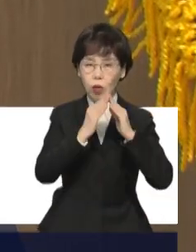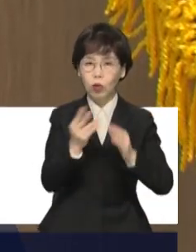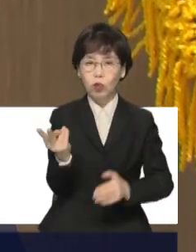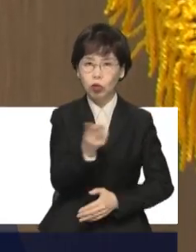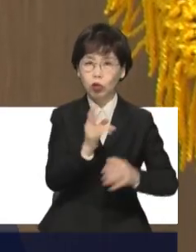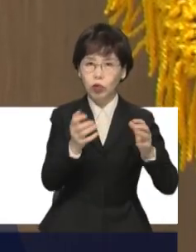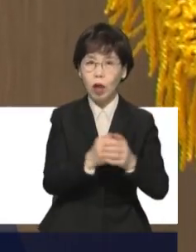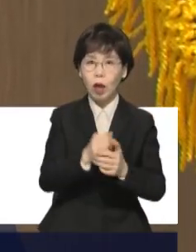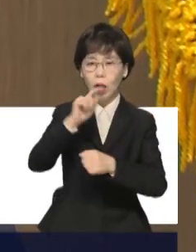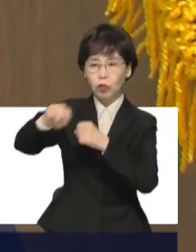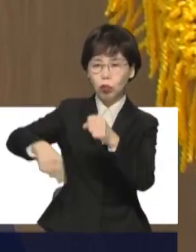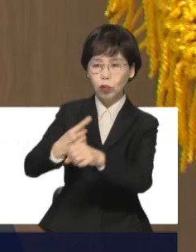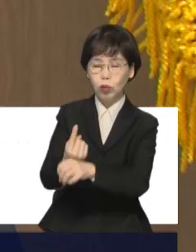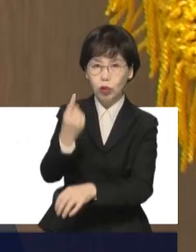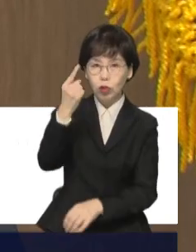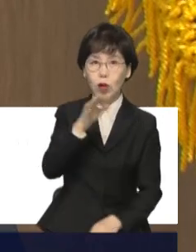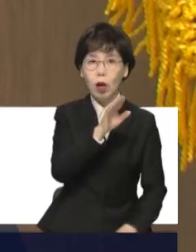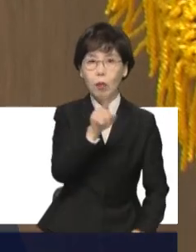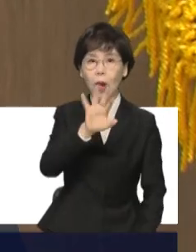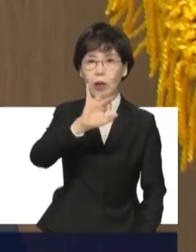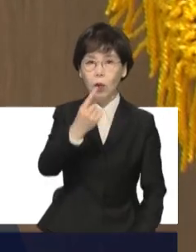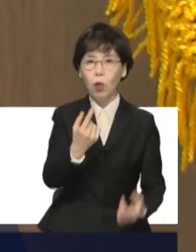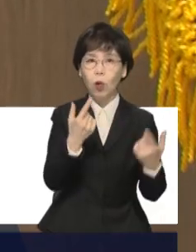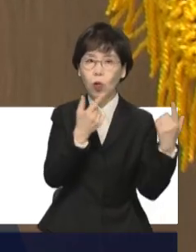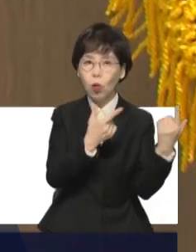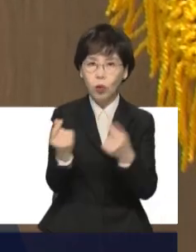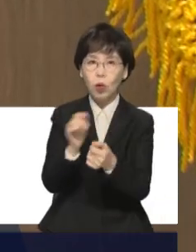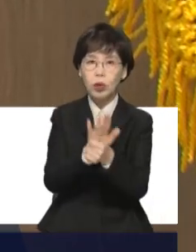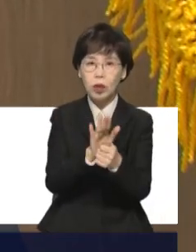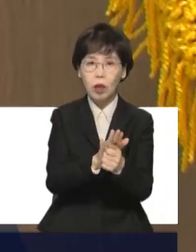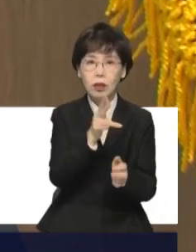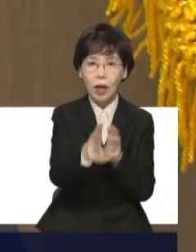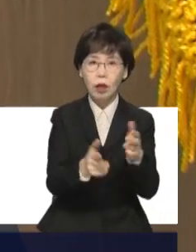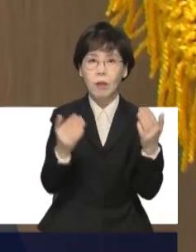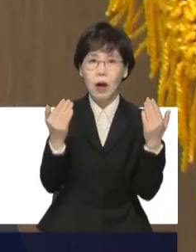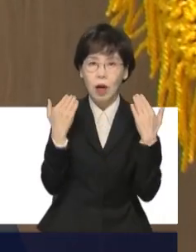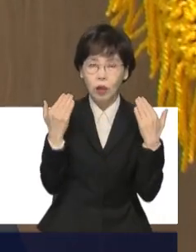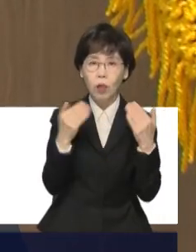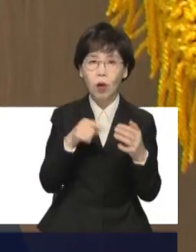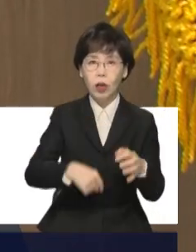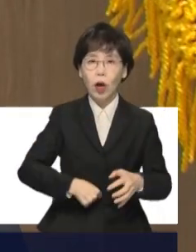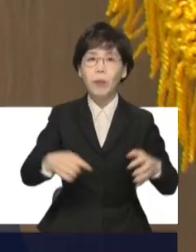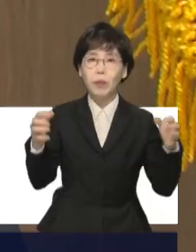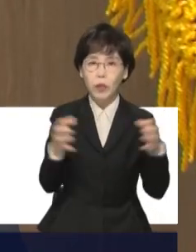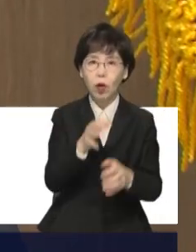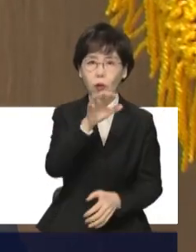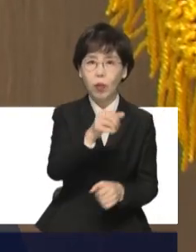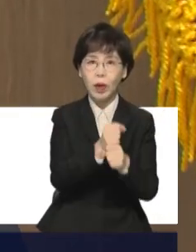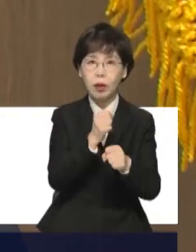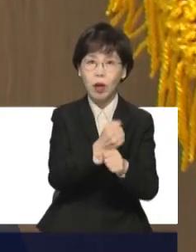신설, 양자, 우주, 바이오 공동 지원, 산학협력 실증 거점 구축, R&D와 스타트업